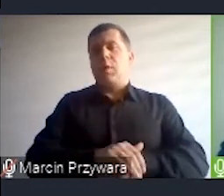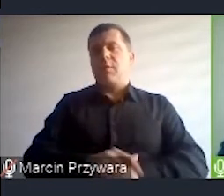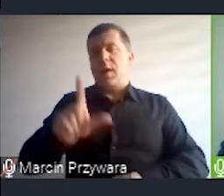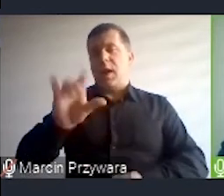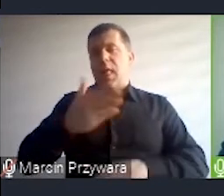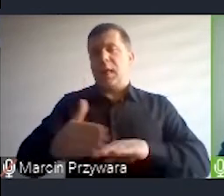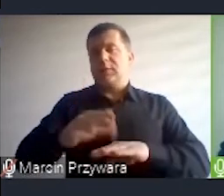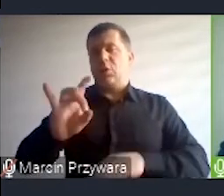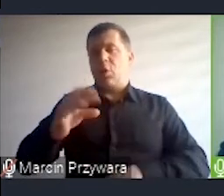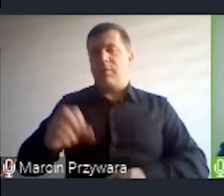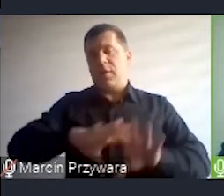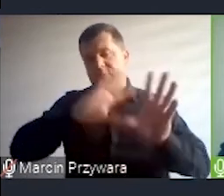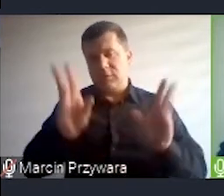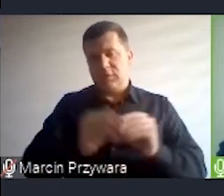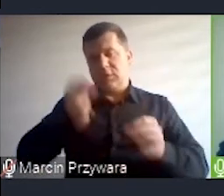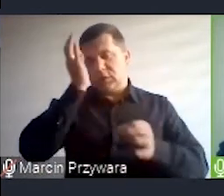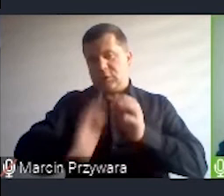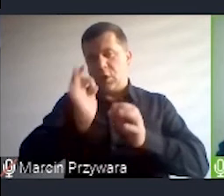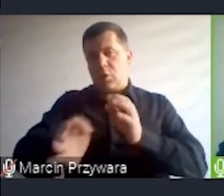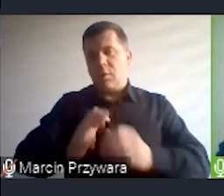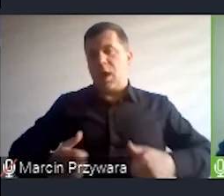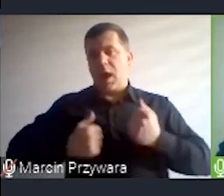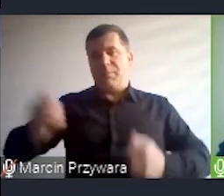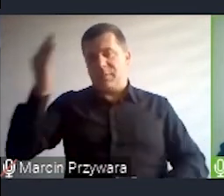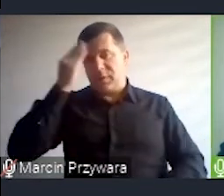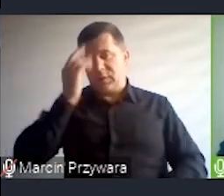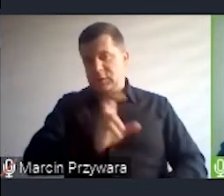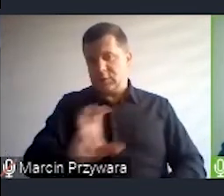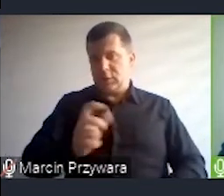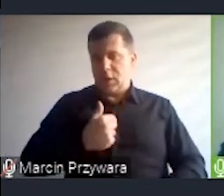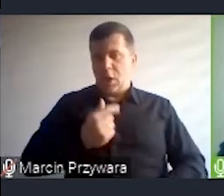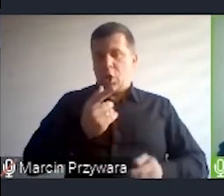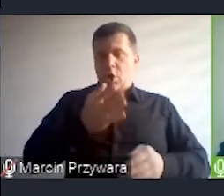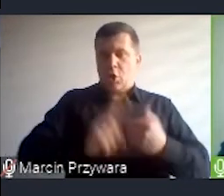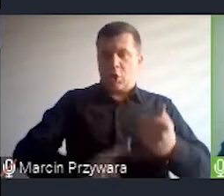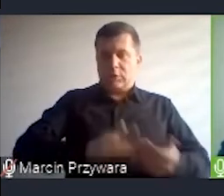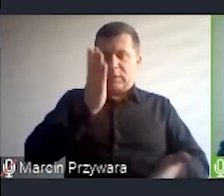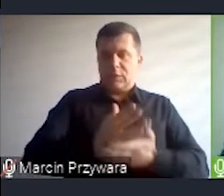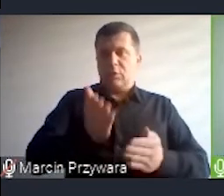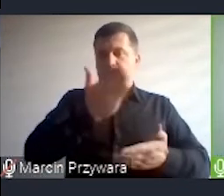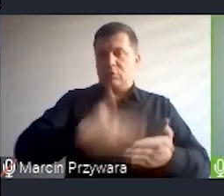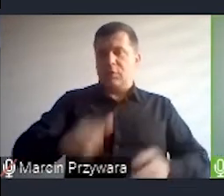i wszystkich szczegółów, żeby wiedzieć czy ja rozliczam tylko cześć kapitałową. Dlaczego?